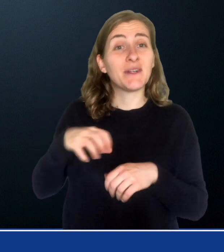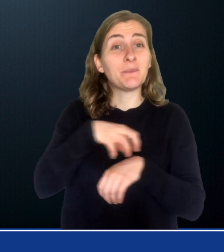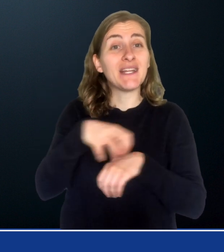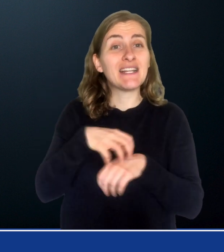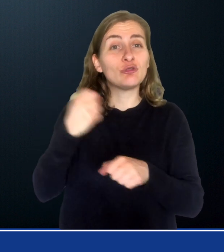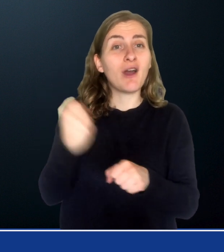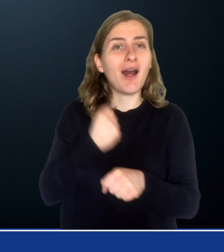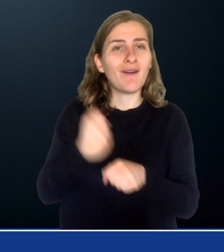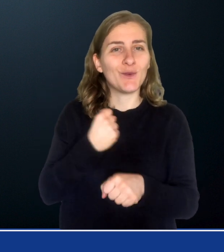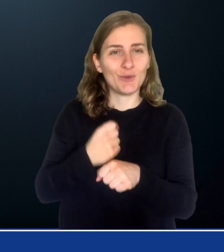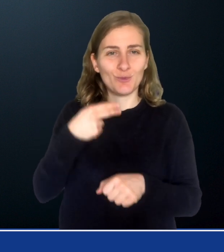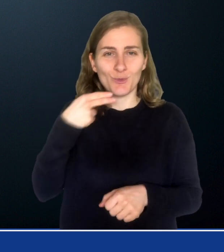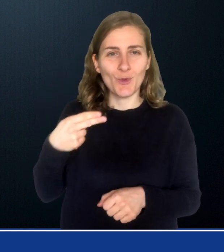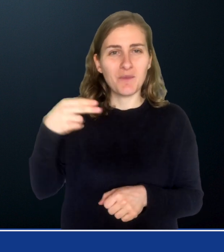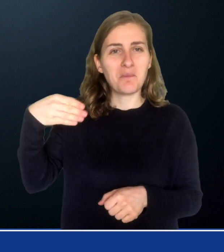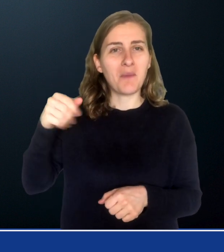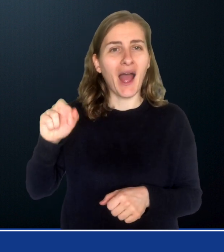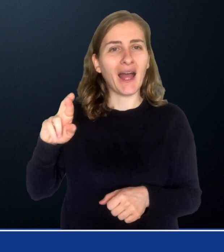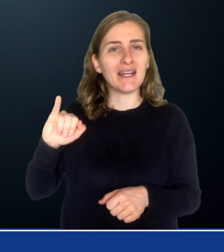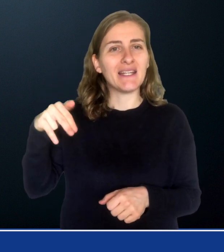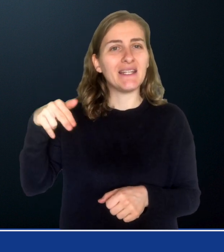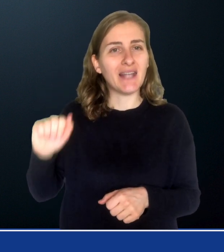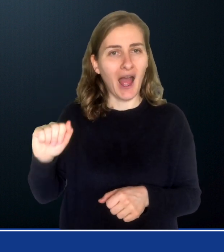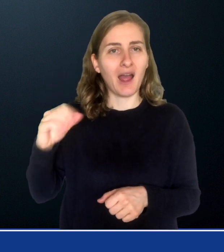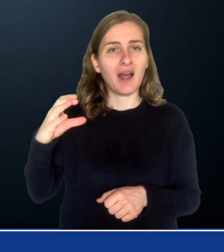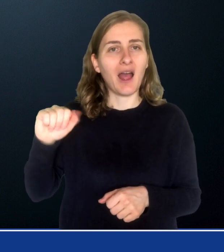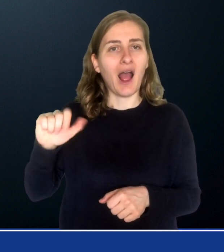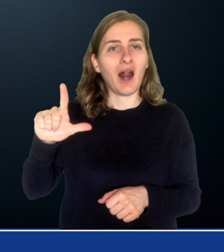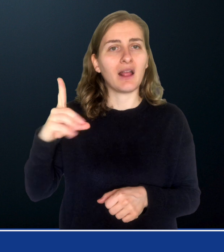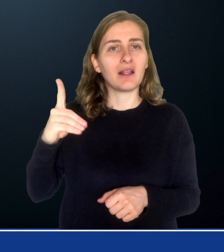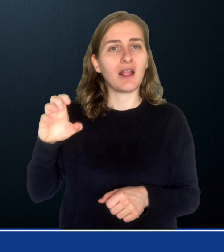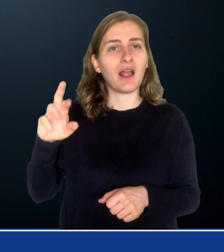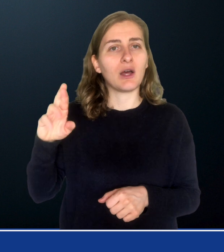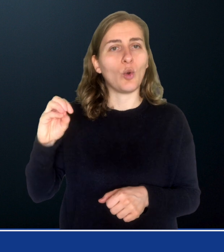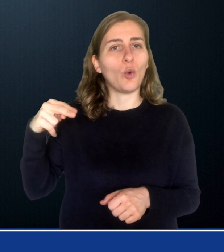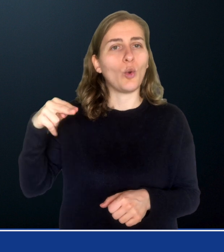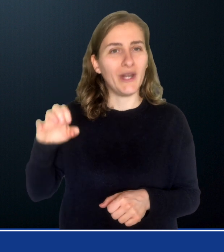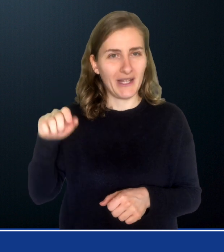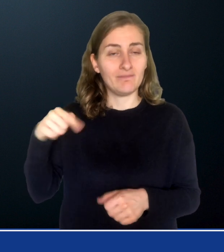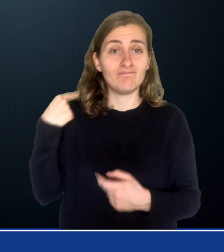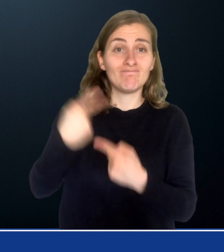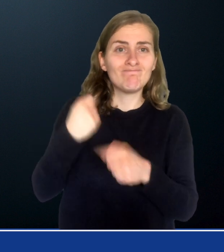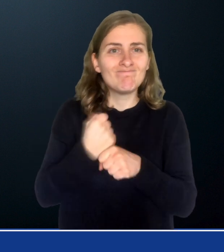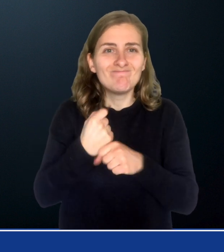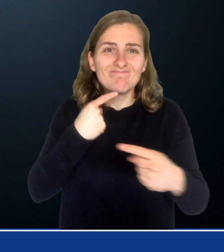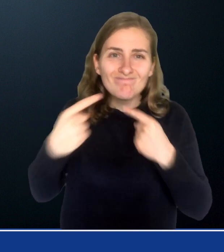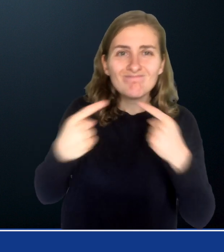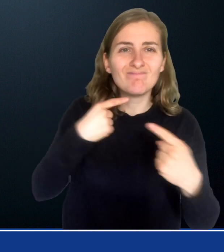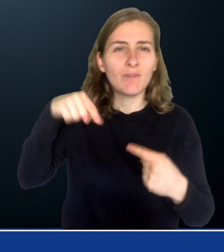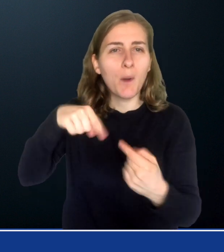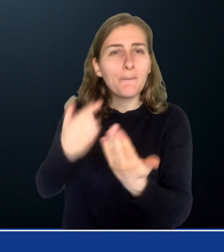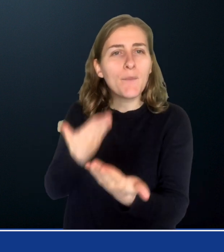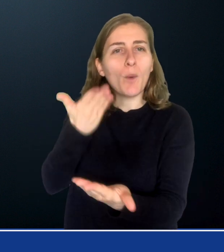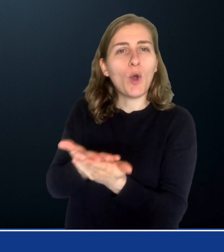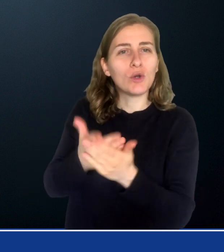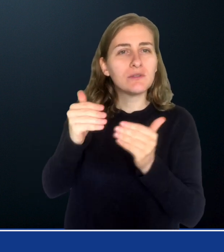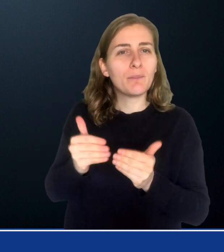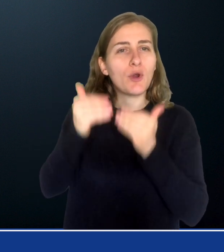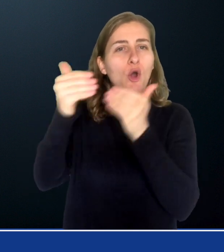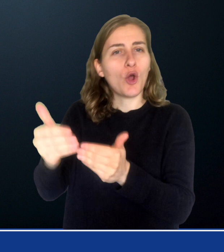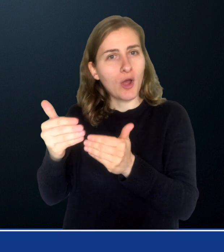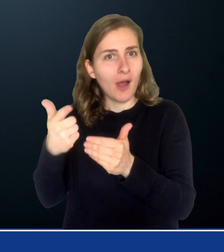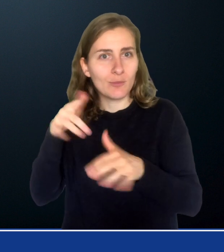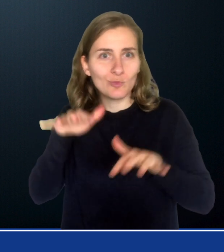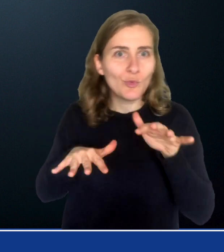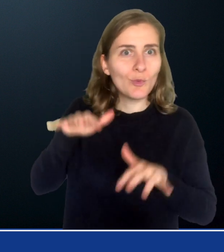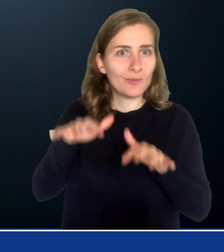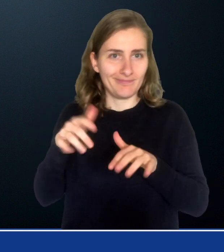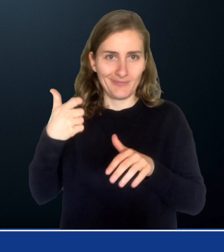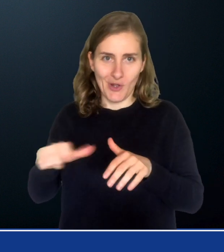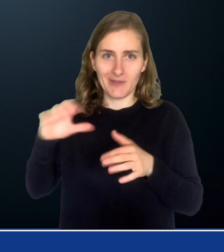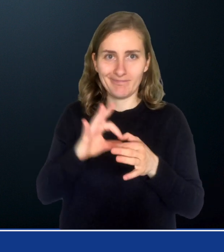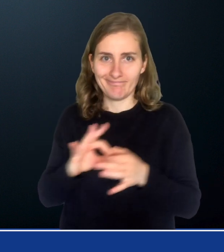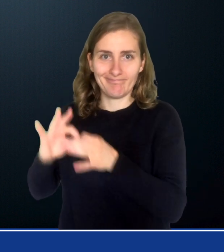Il Ministro del Lavoro Marina Calderone si era impegnata nel corso di una interrogazione parlamentare a far prorogare la misura,